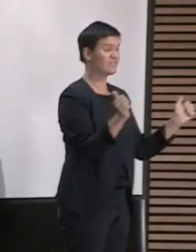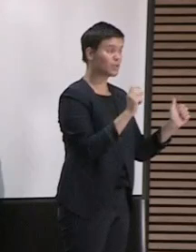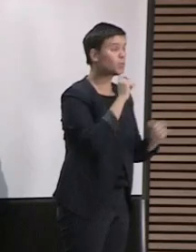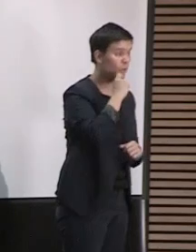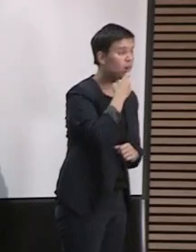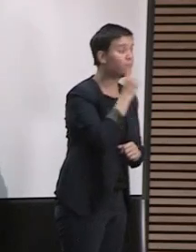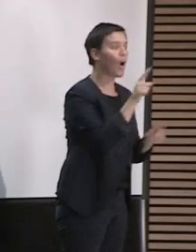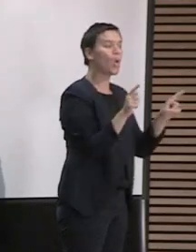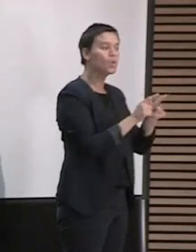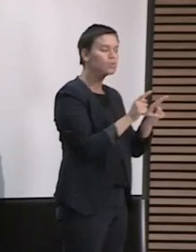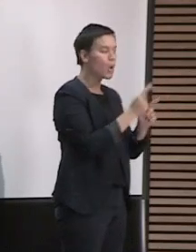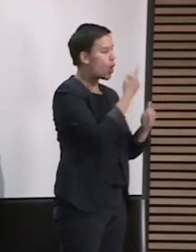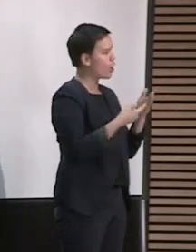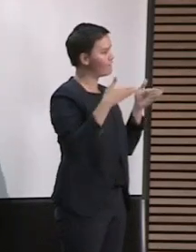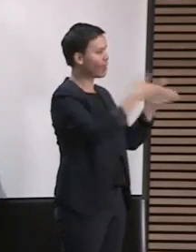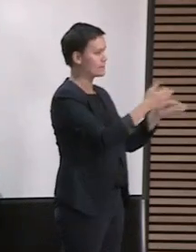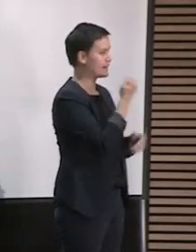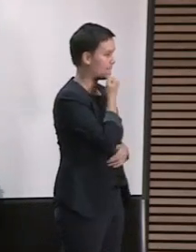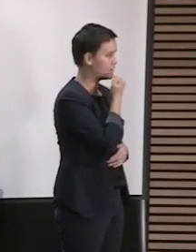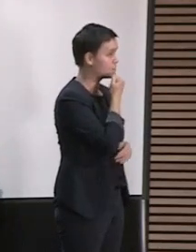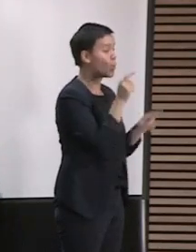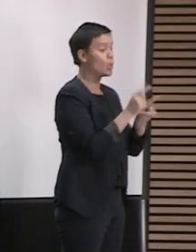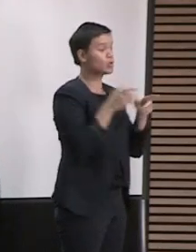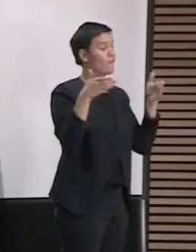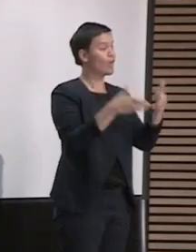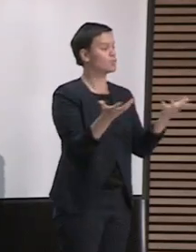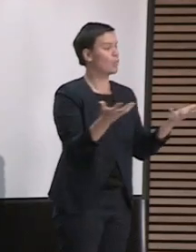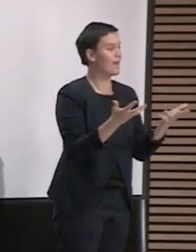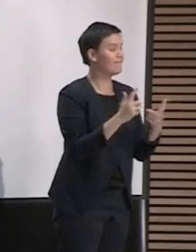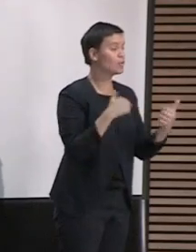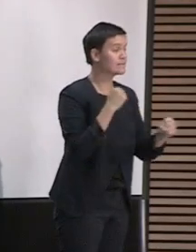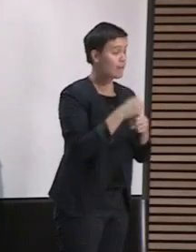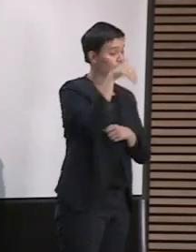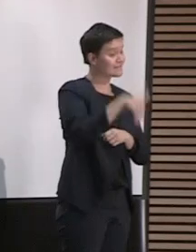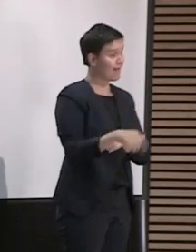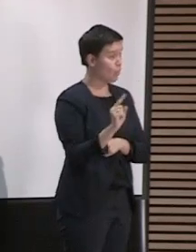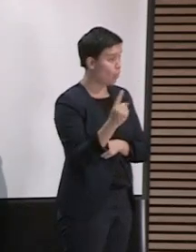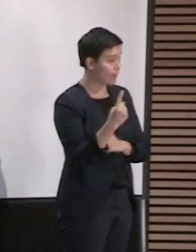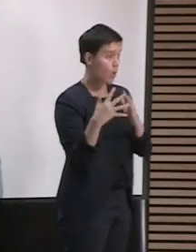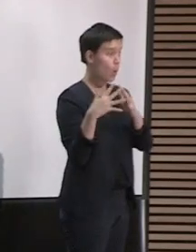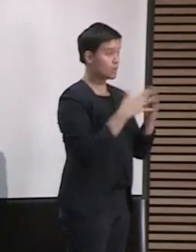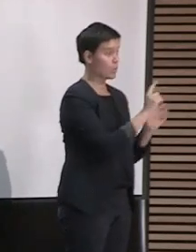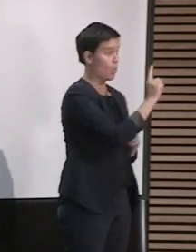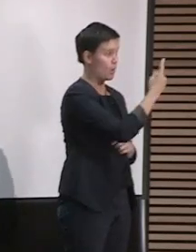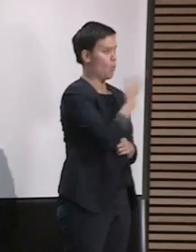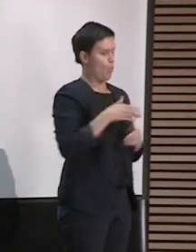ka tae tatou ki te 70,000. Ehara i te mea noa nga nama,